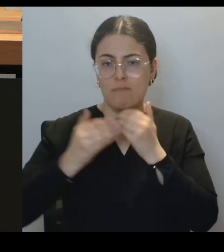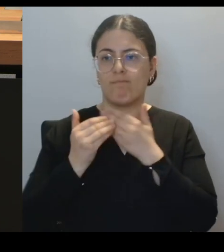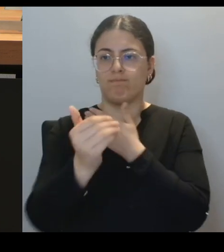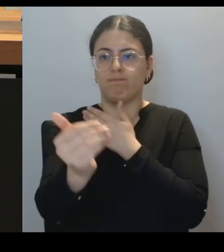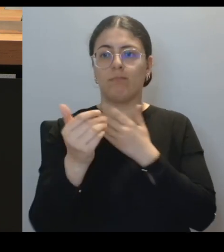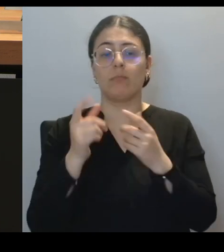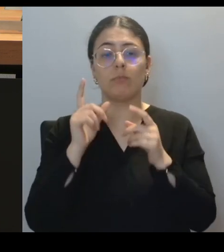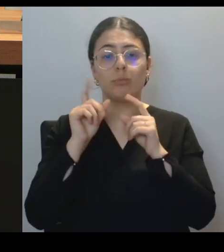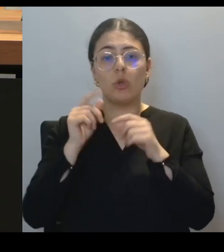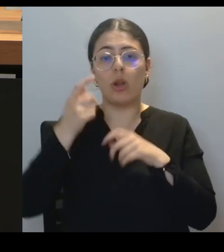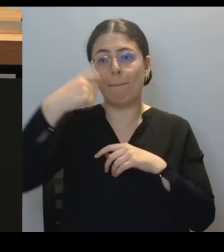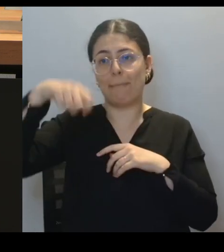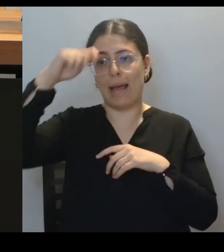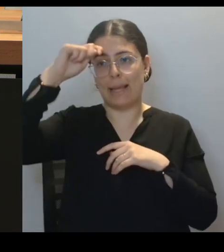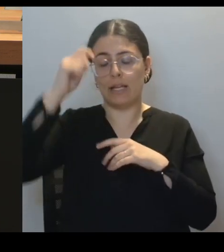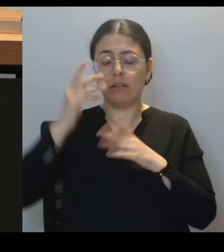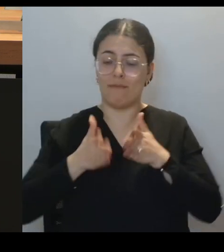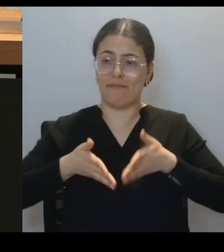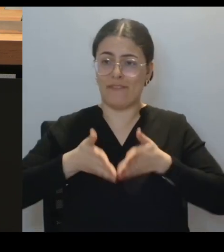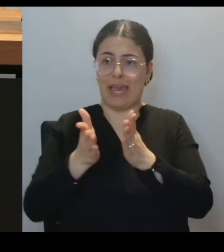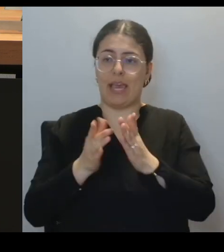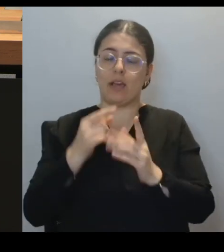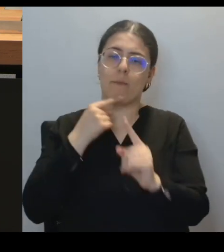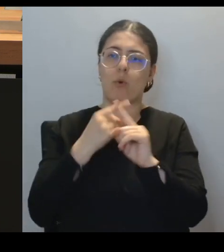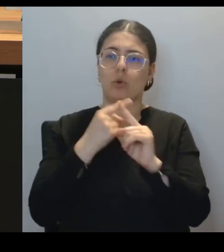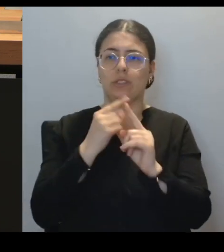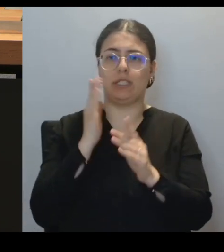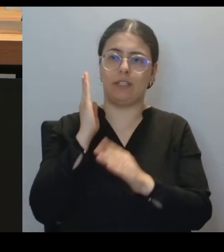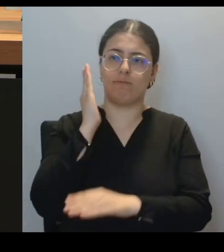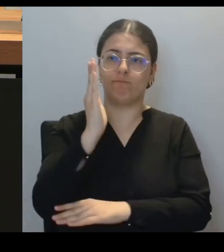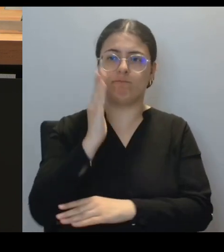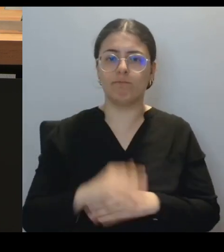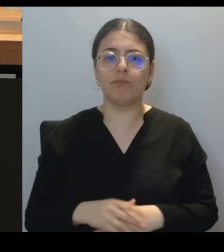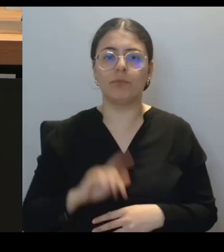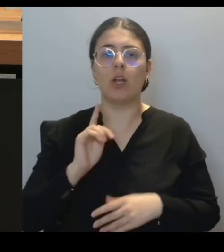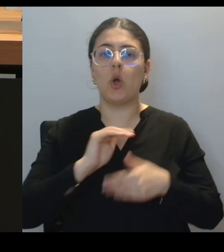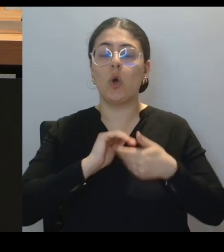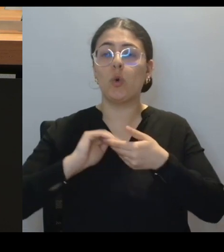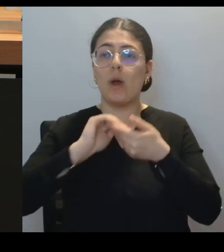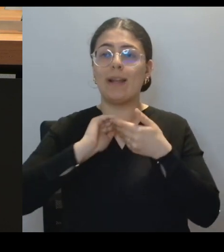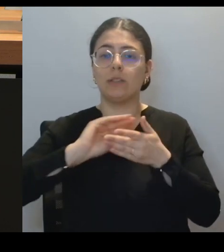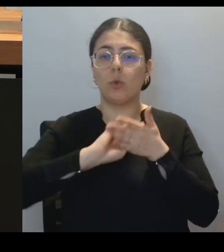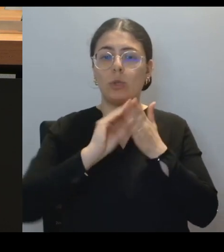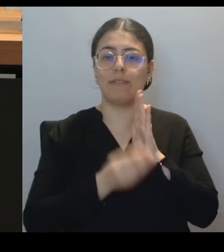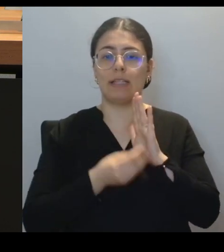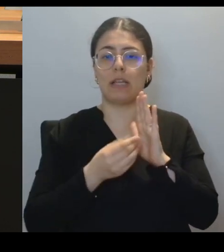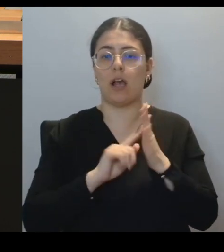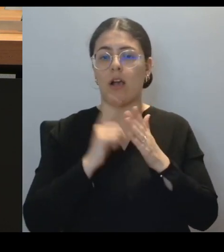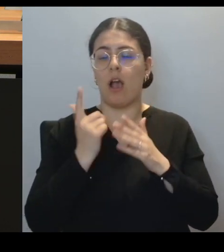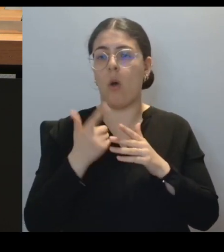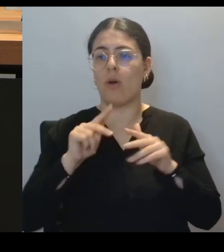Sowohl im Koalitionsvertrag als auch in den Richtlinien der Regierungspolitik ist die Kombination mit Stationen